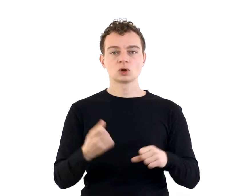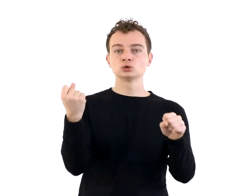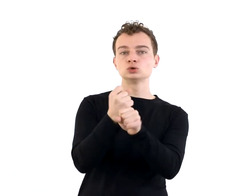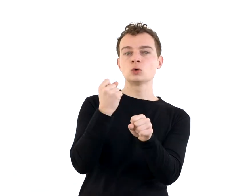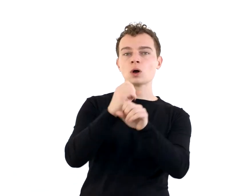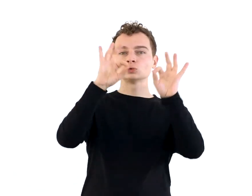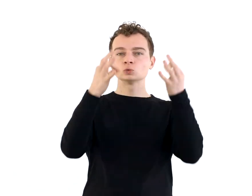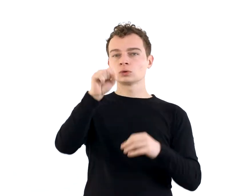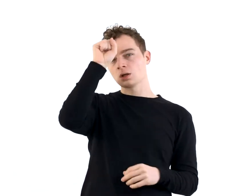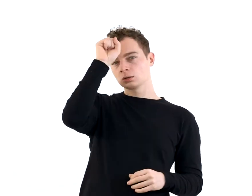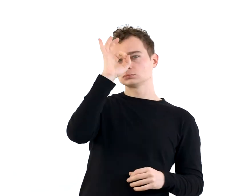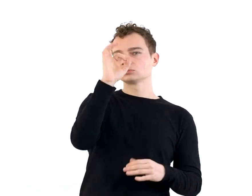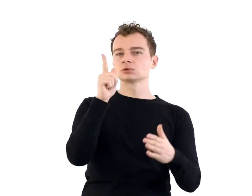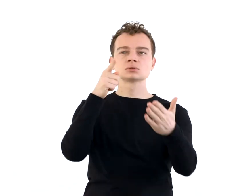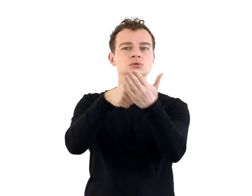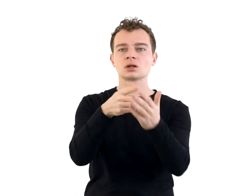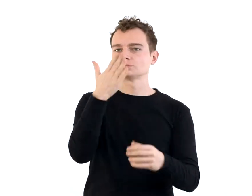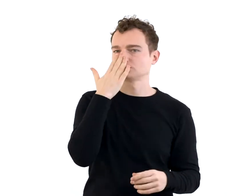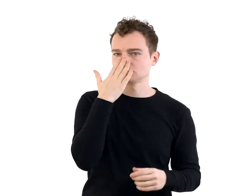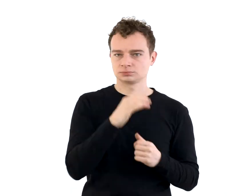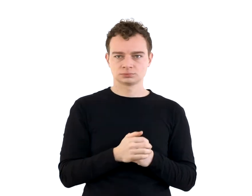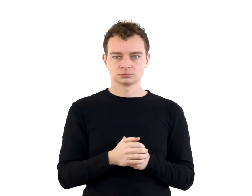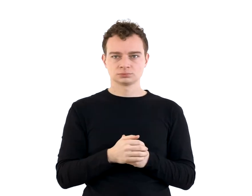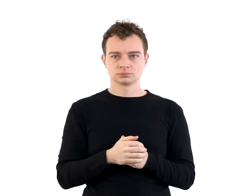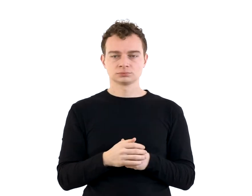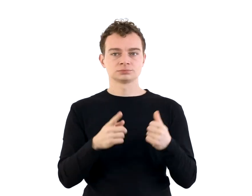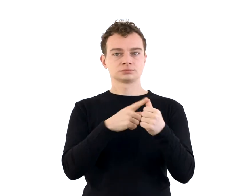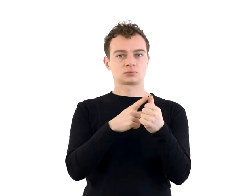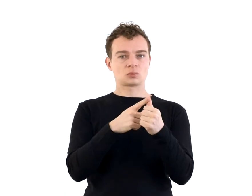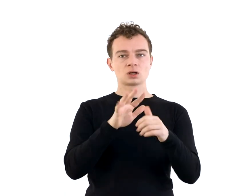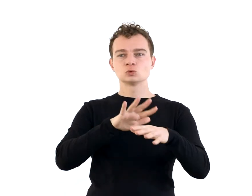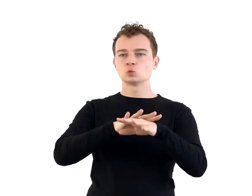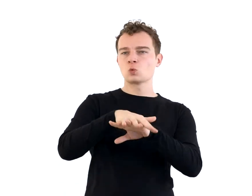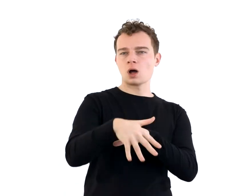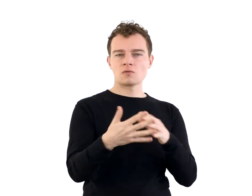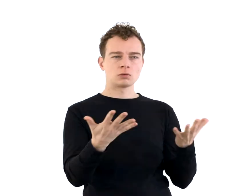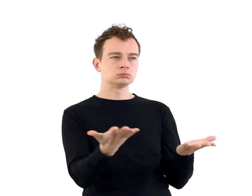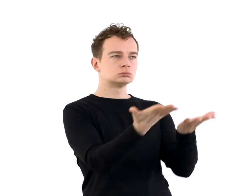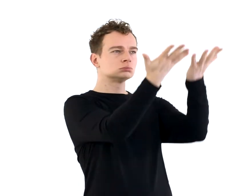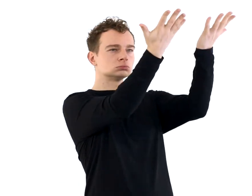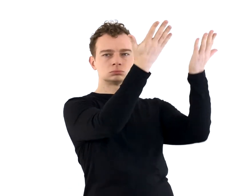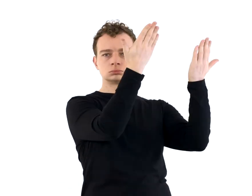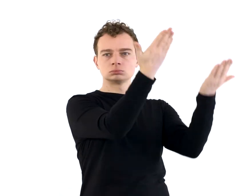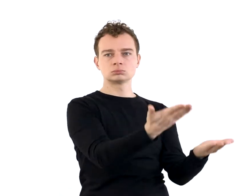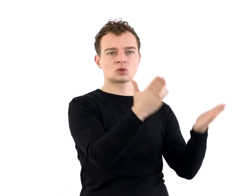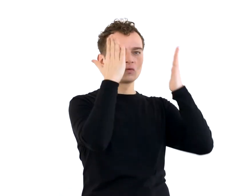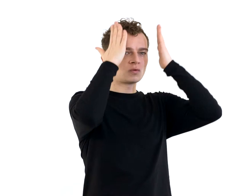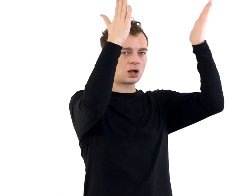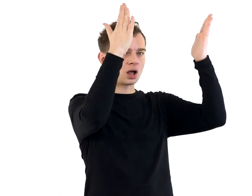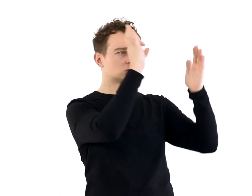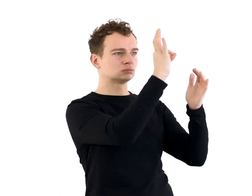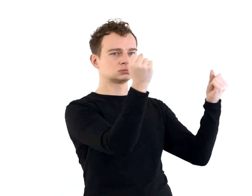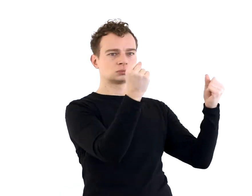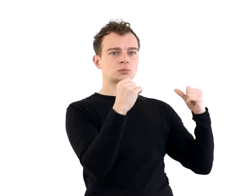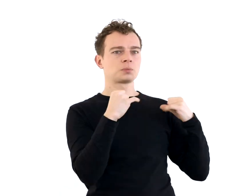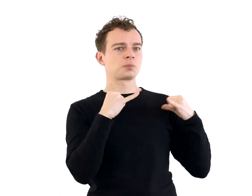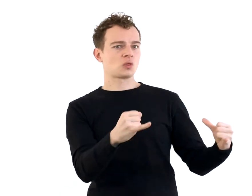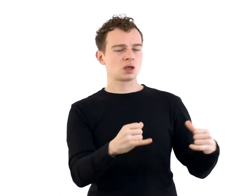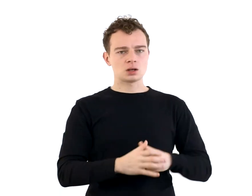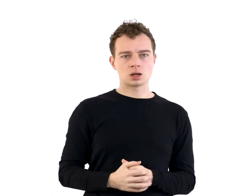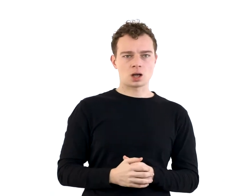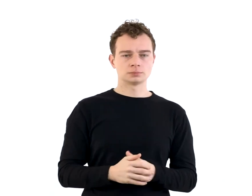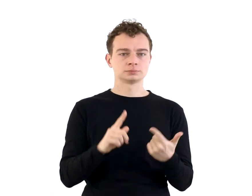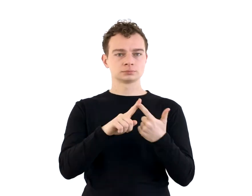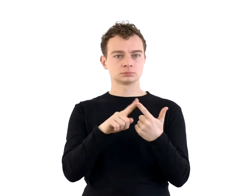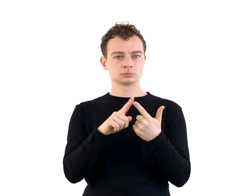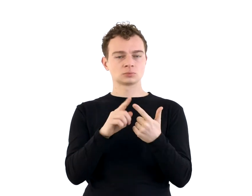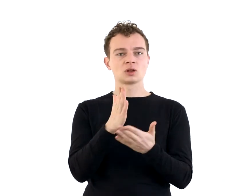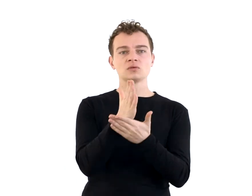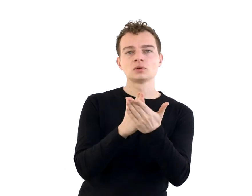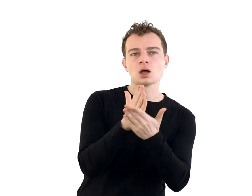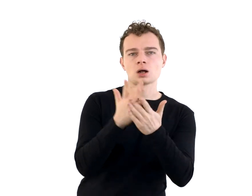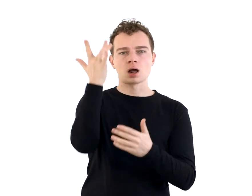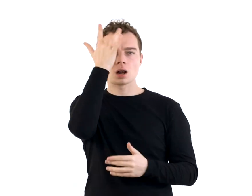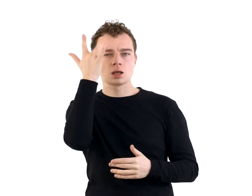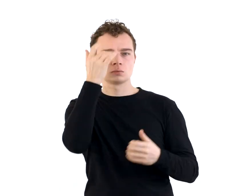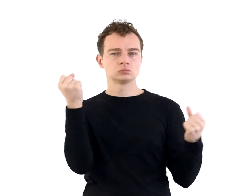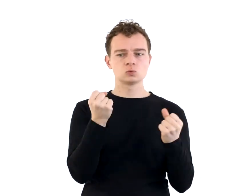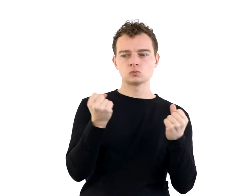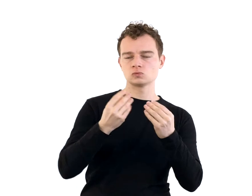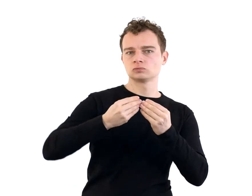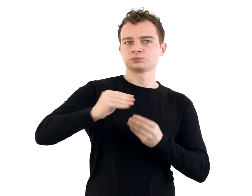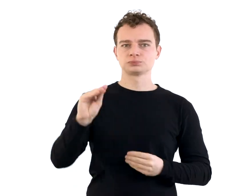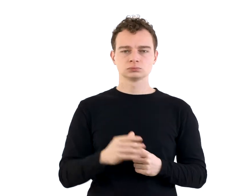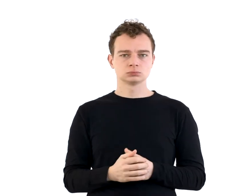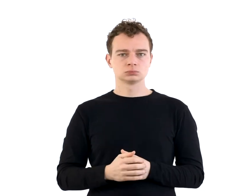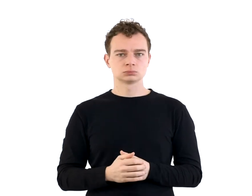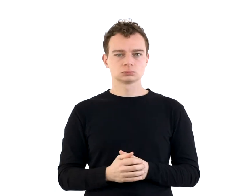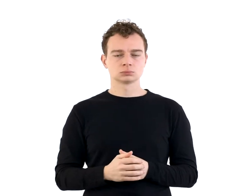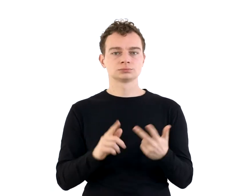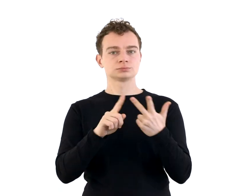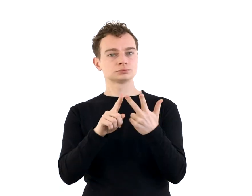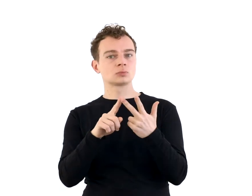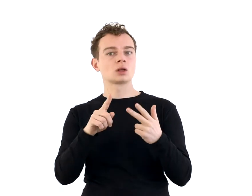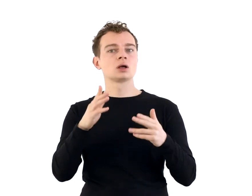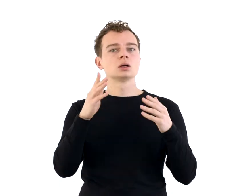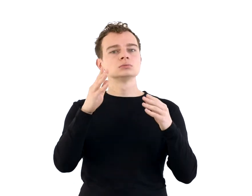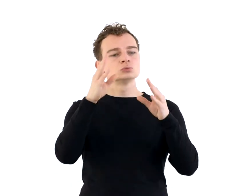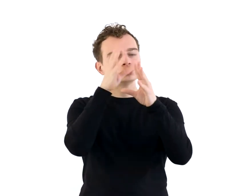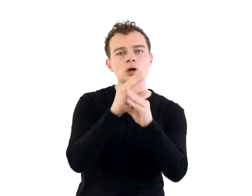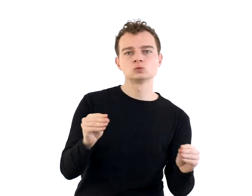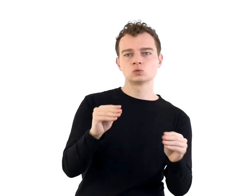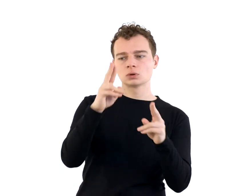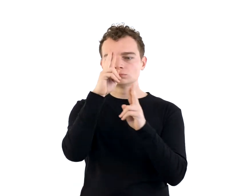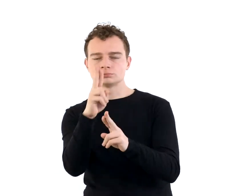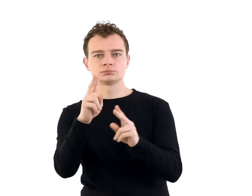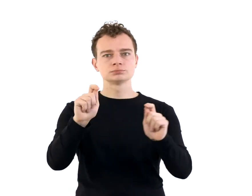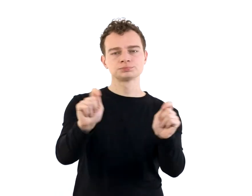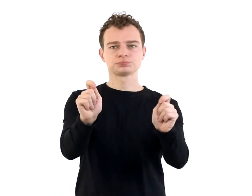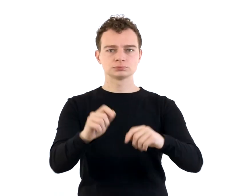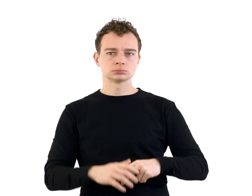Dzieła sztuki egipskiej miały sławić potęgę faraonów, umacniać wierzenia religijne, wzbudzać szacunek i respekt.